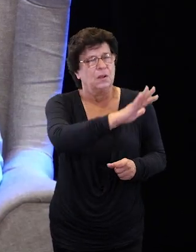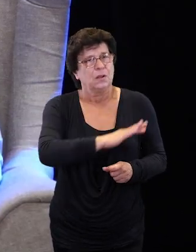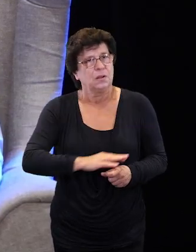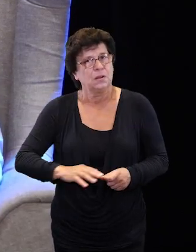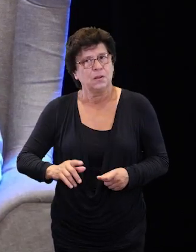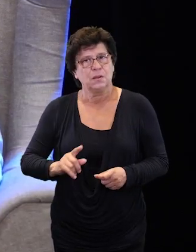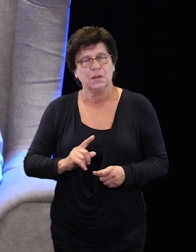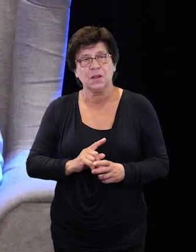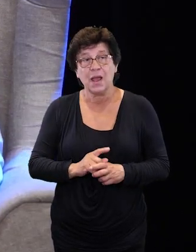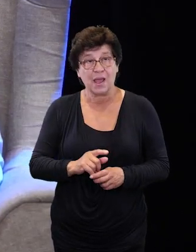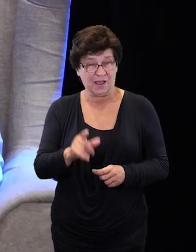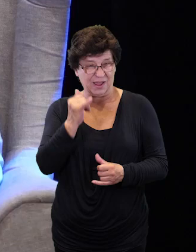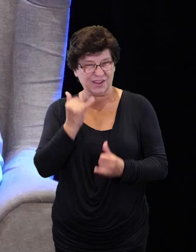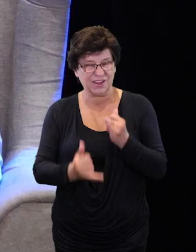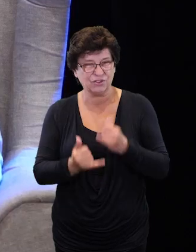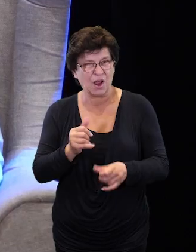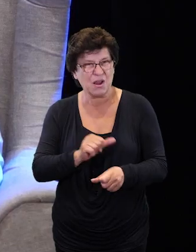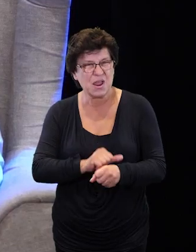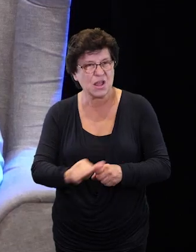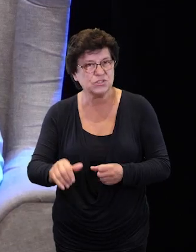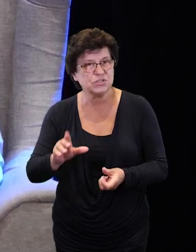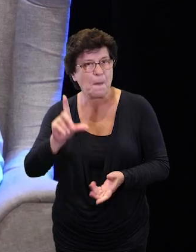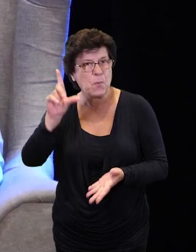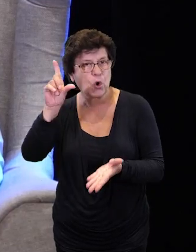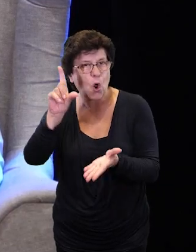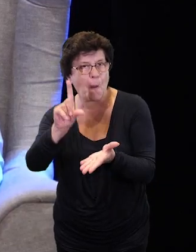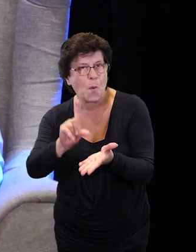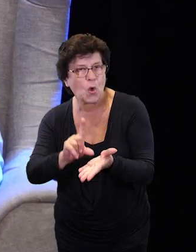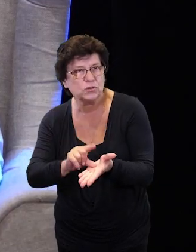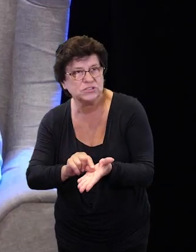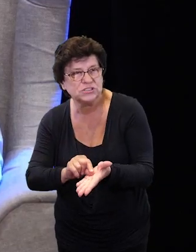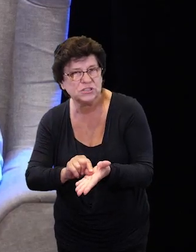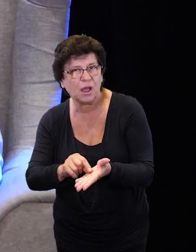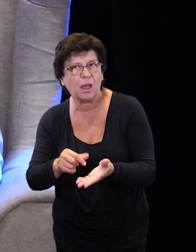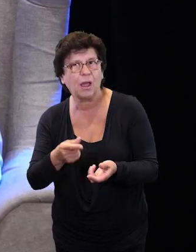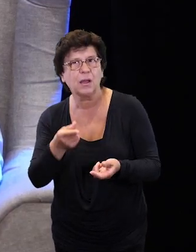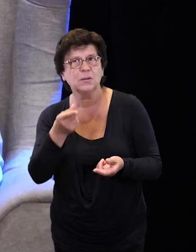na dużą skalę, to musi ponosić tego konsekwencje, kary.